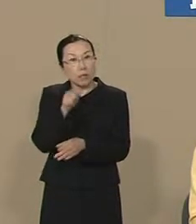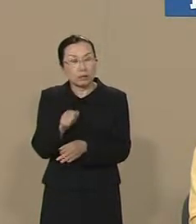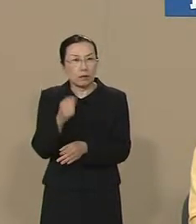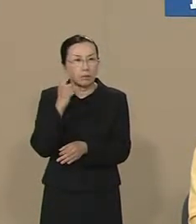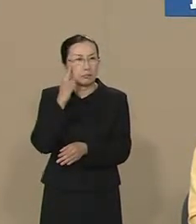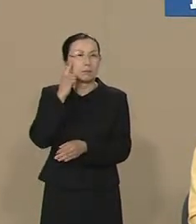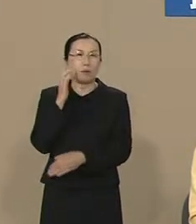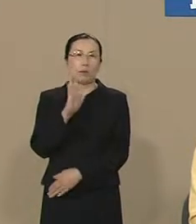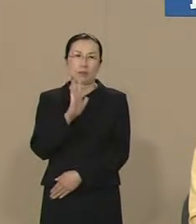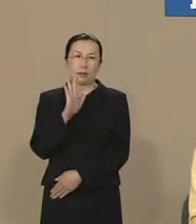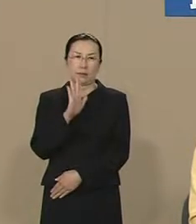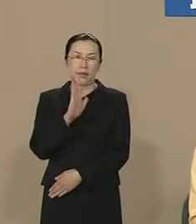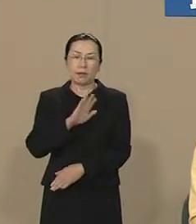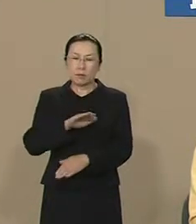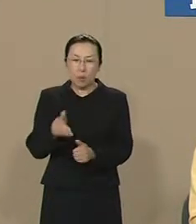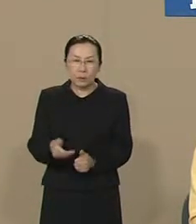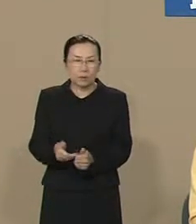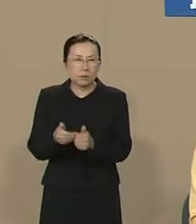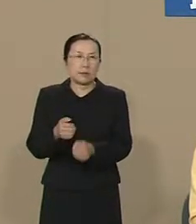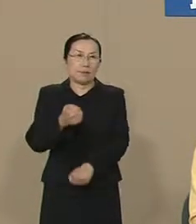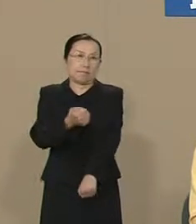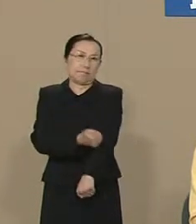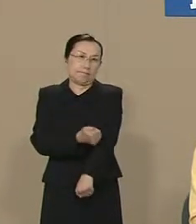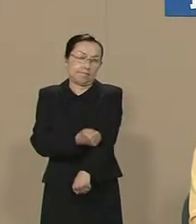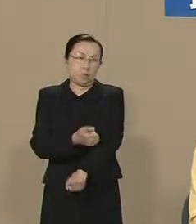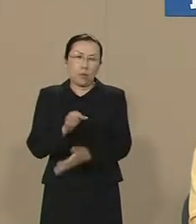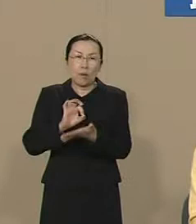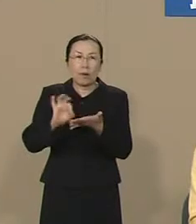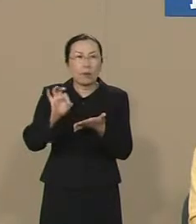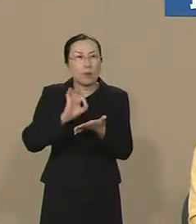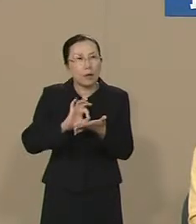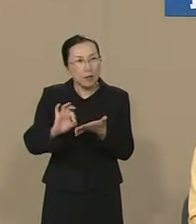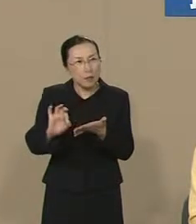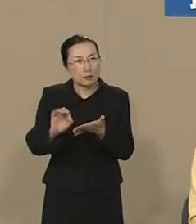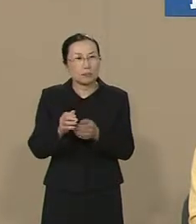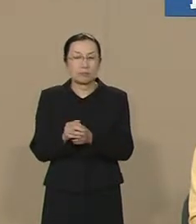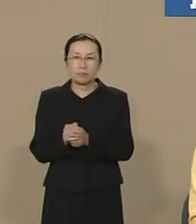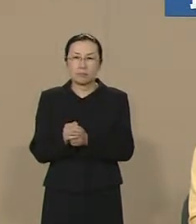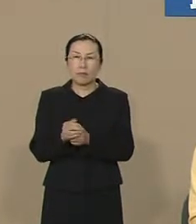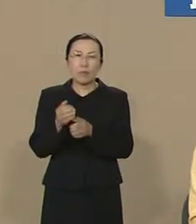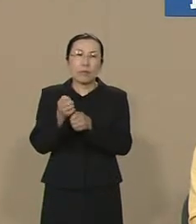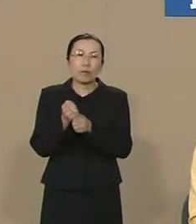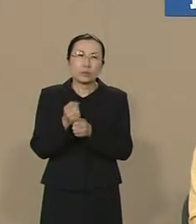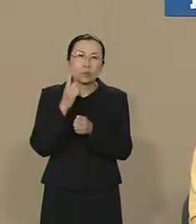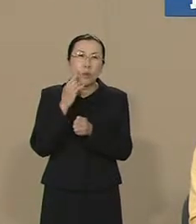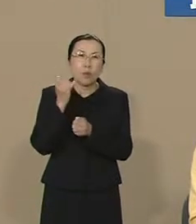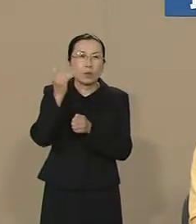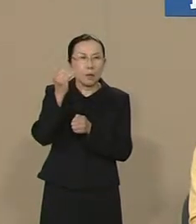子育ては大変だし､お金もかかる｡ 頼りにしていた親は､ だんだん年をとって､